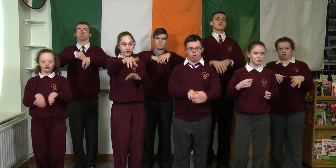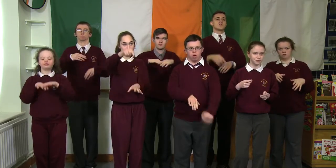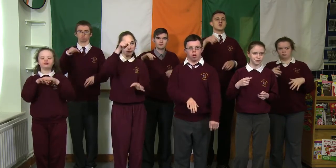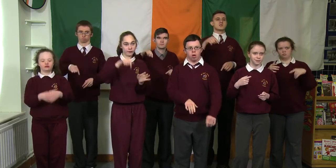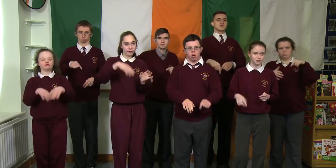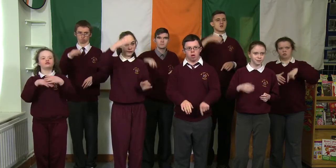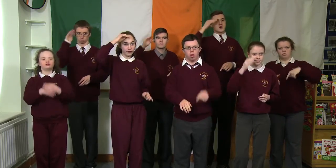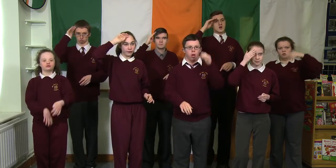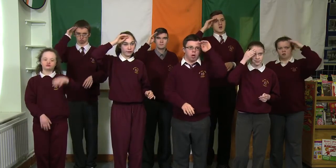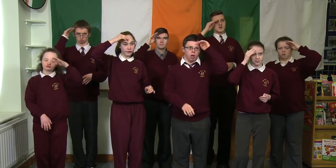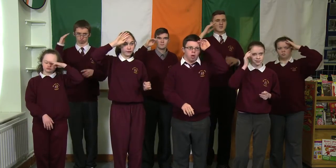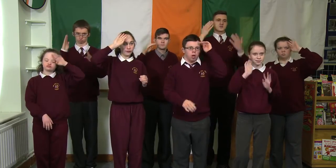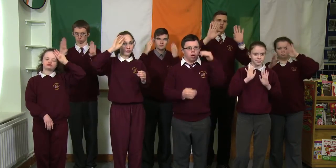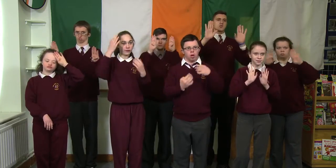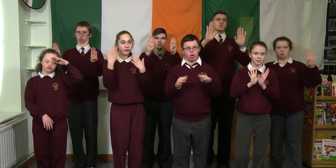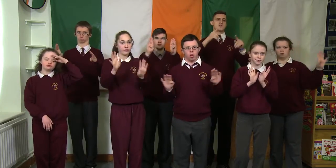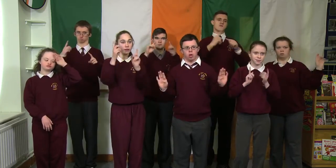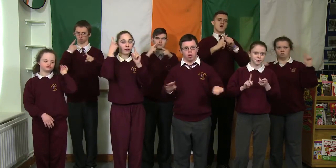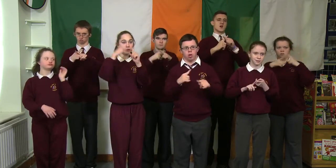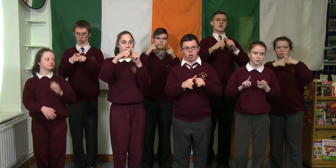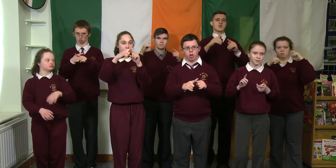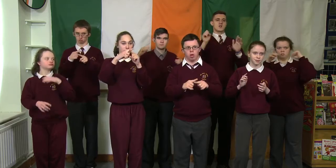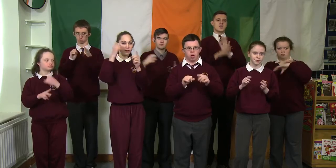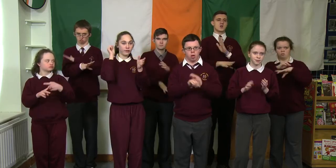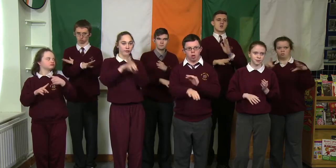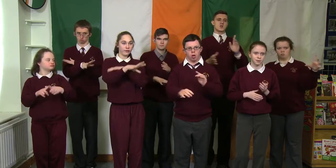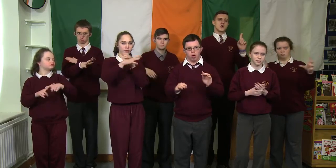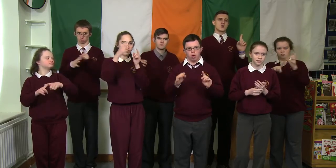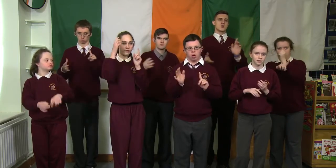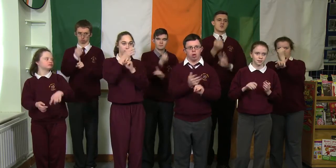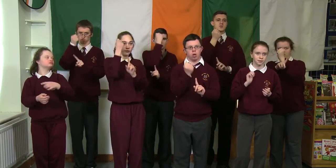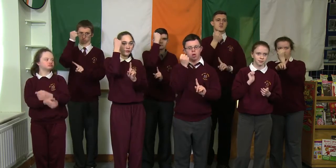Le gean ar Ghaeil, chun báis nó saoil